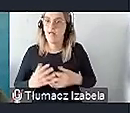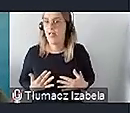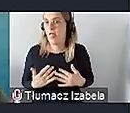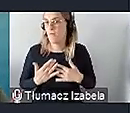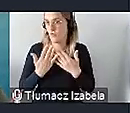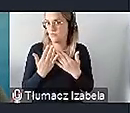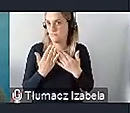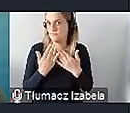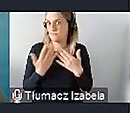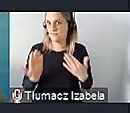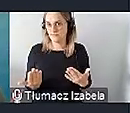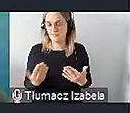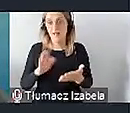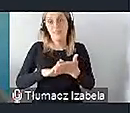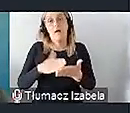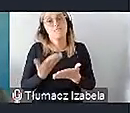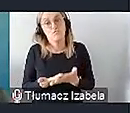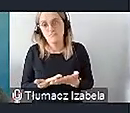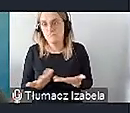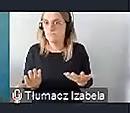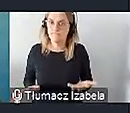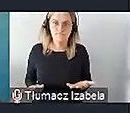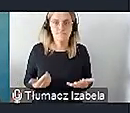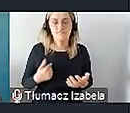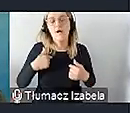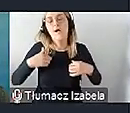Z kolei jeżeli jesteśmy zrelaksowani, pełni nadziei,